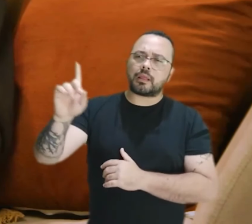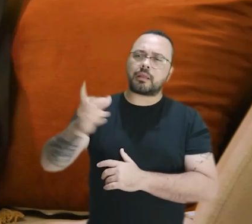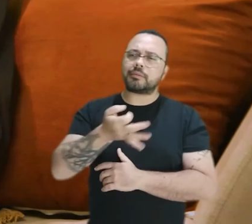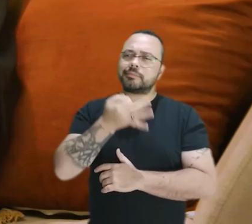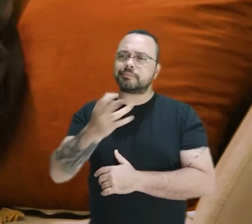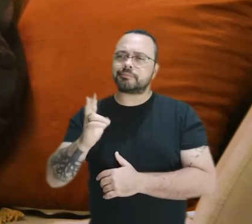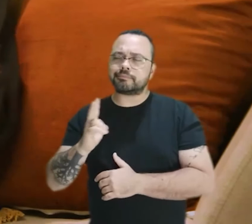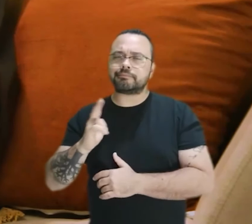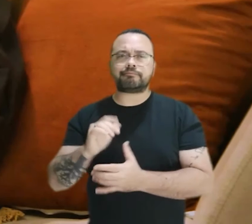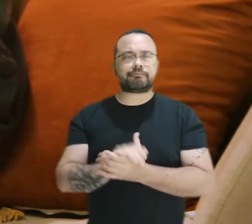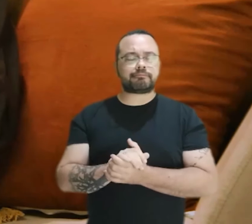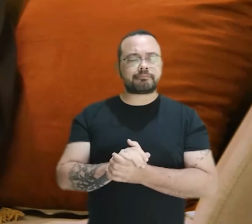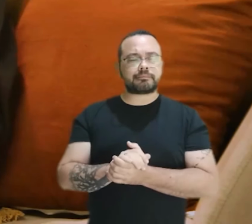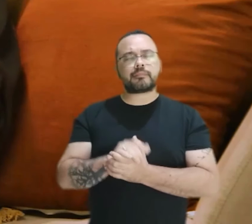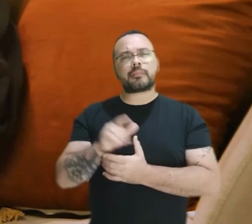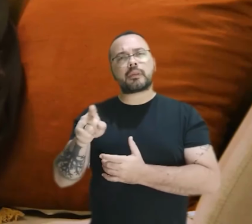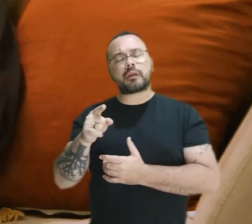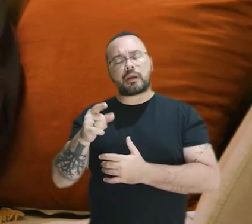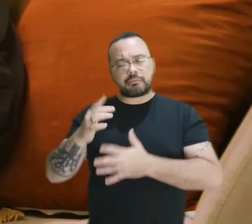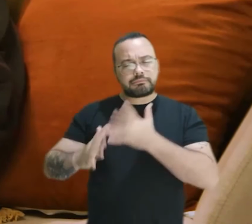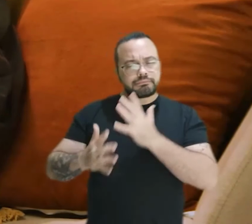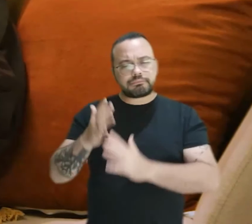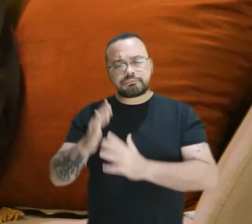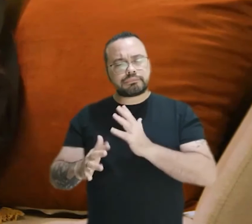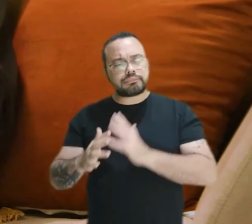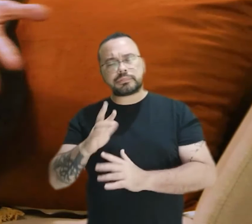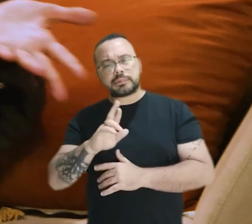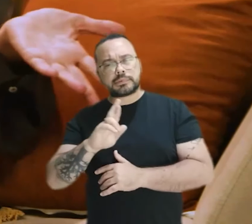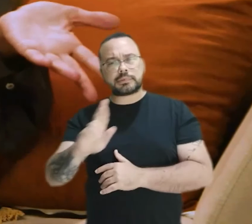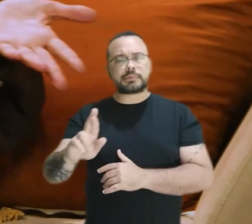e ela ficou muito atrapalhada pra responder essa pergunta que,